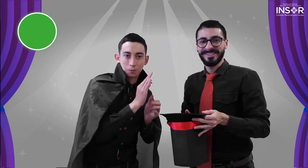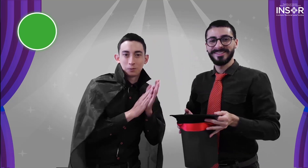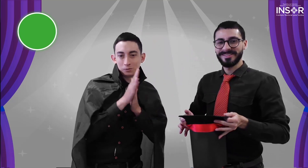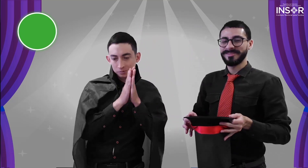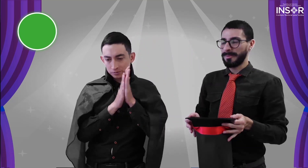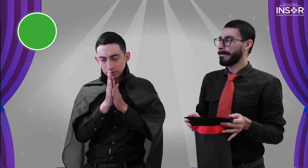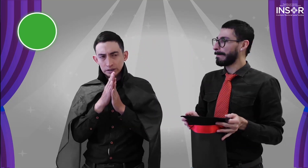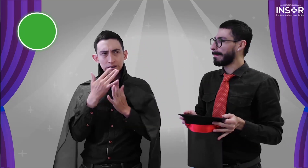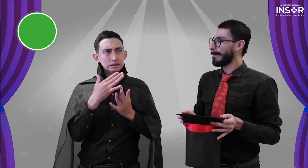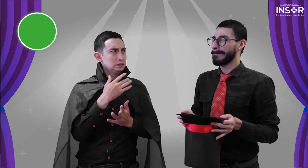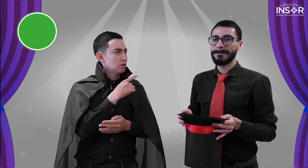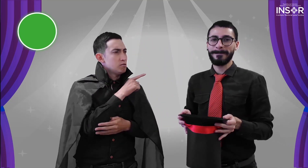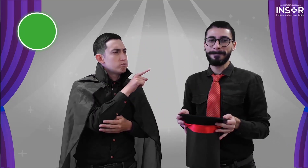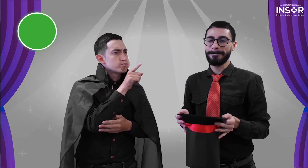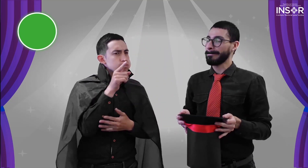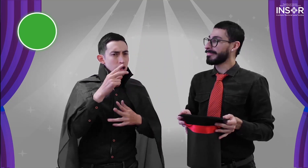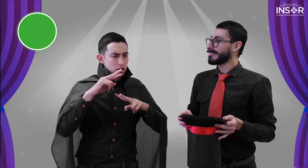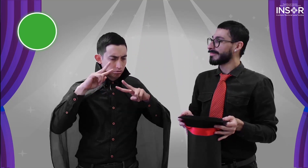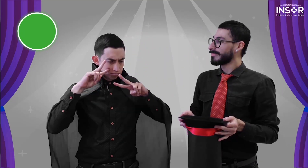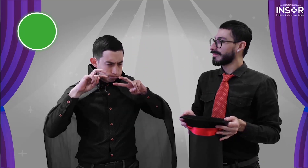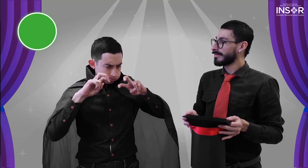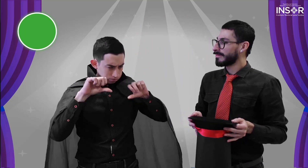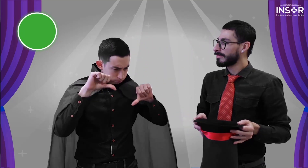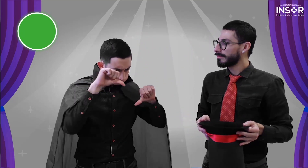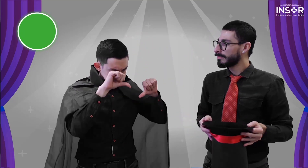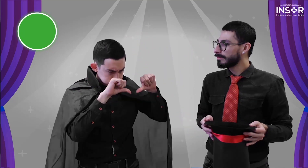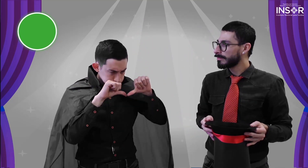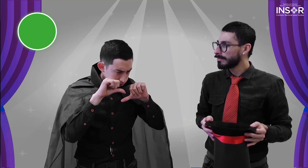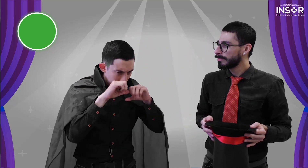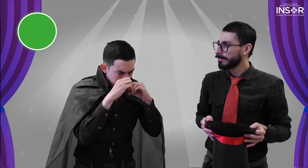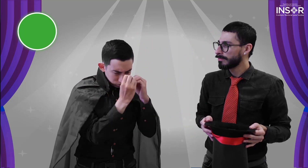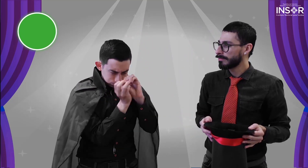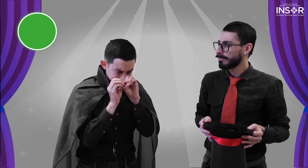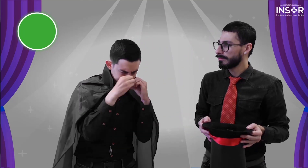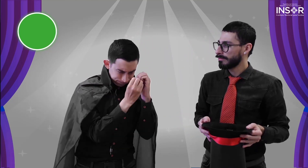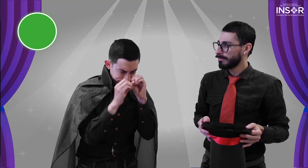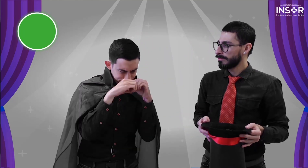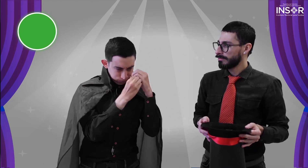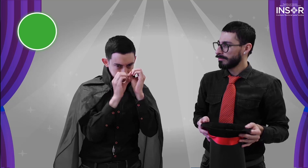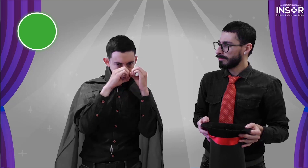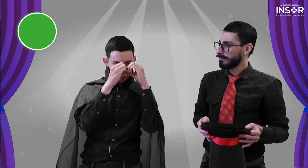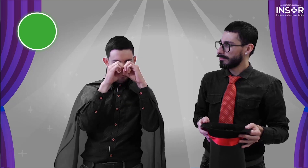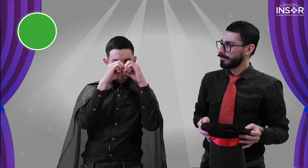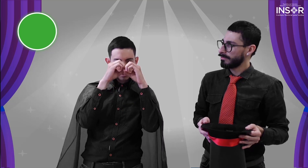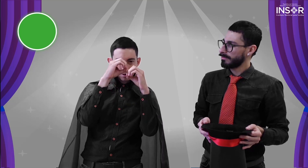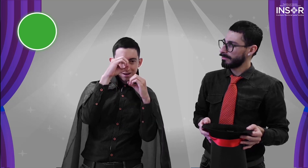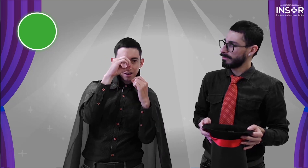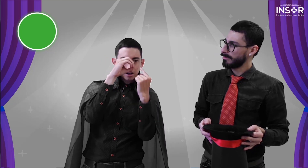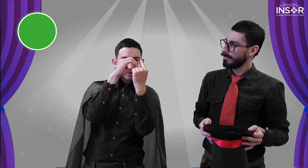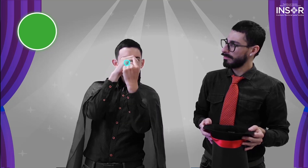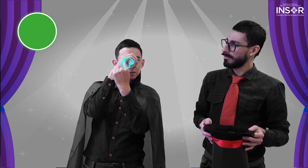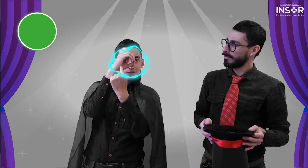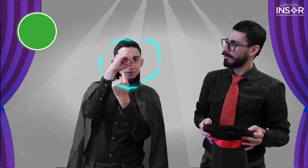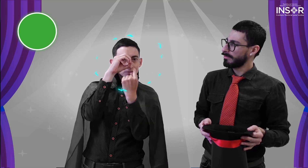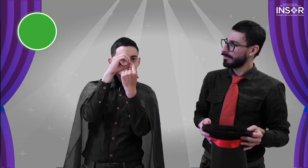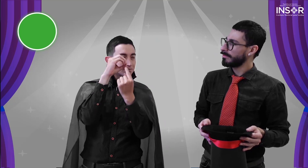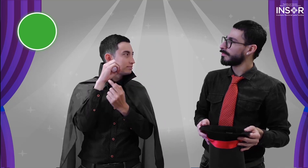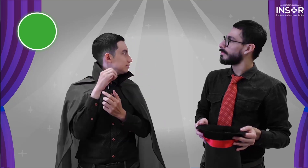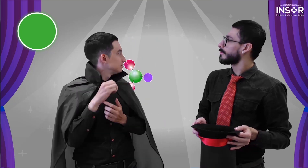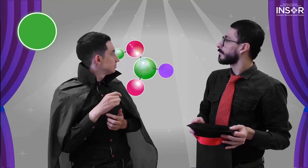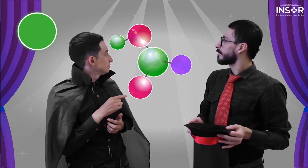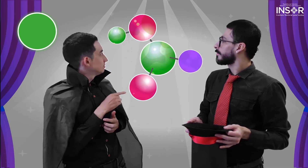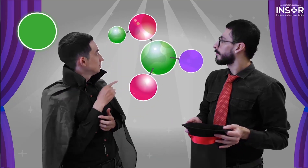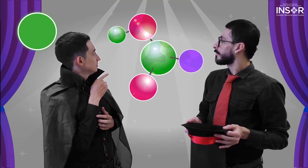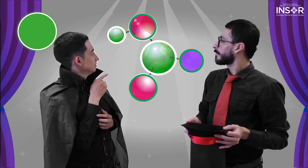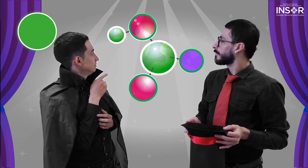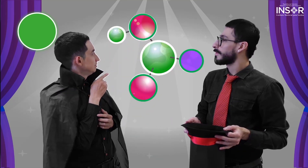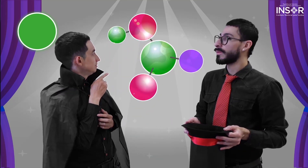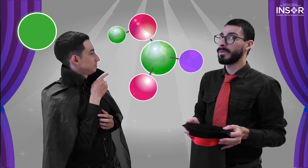Muy bien. En química, la seña de moléculas también se configura como el cero, observa.